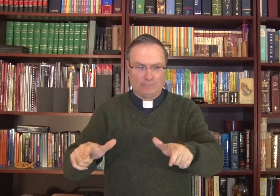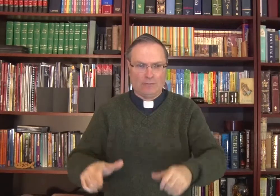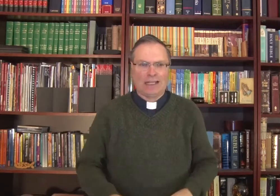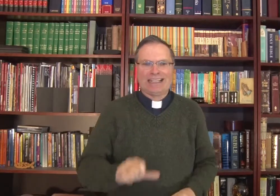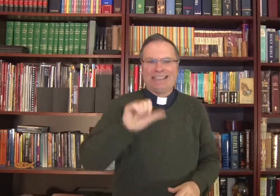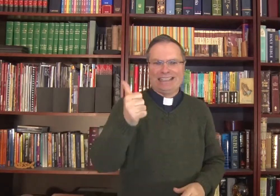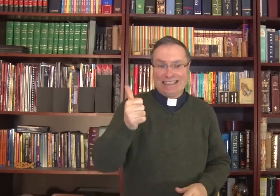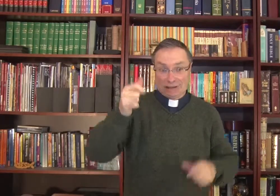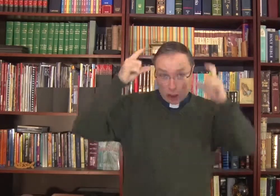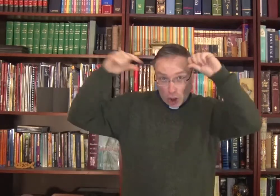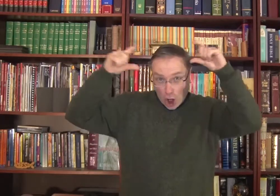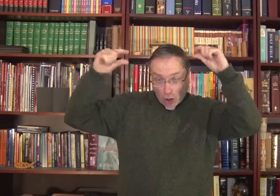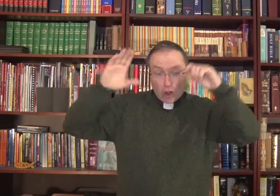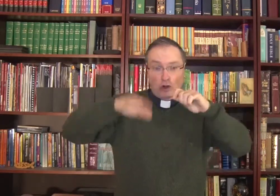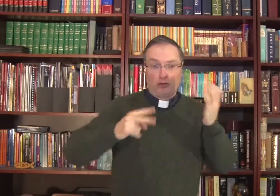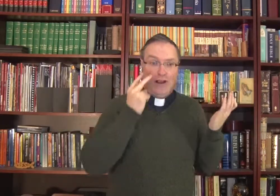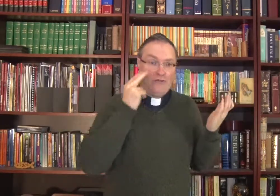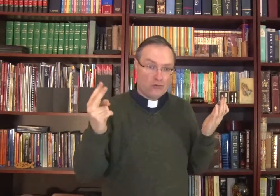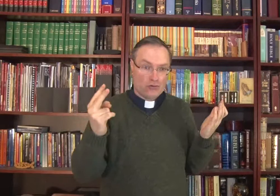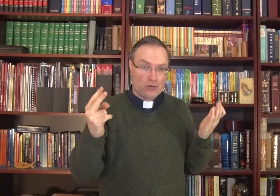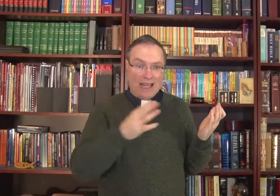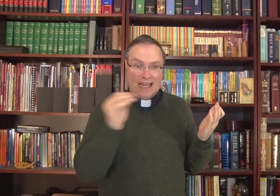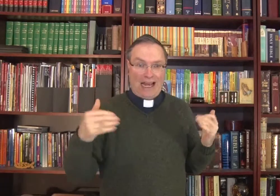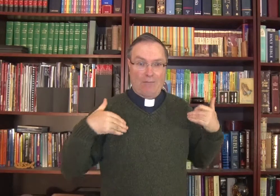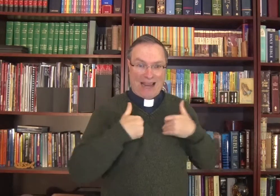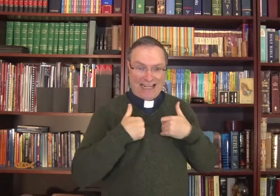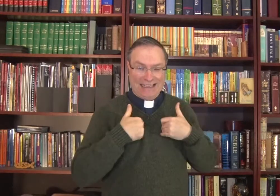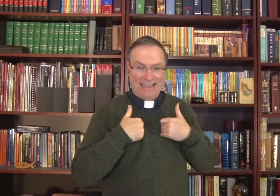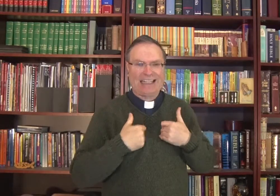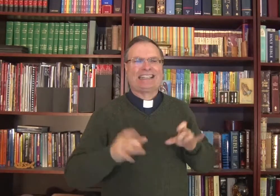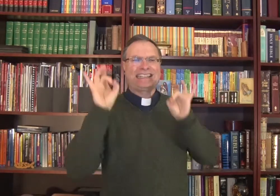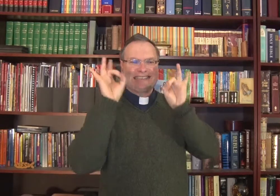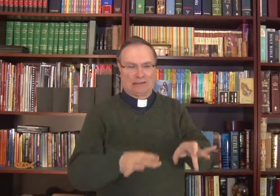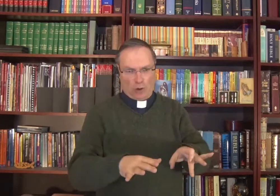Les dix cornes que tu as vues et la bête détesteront